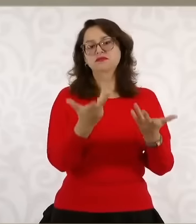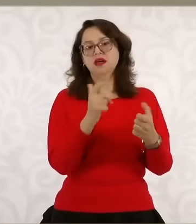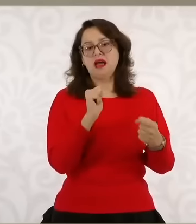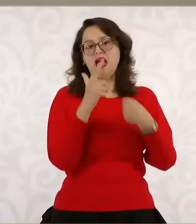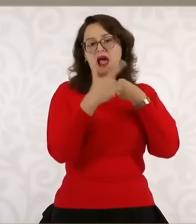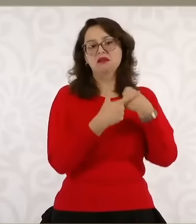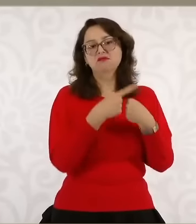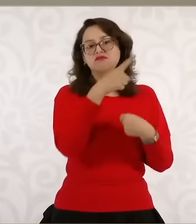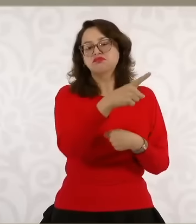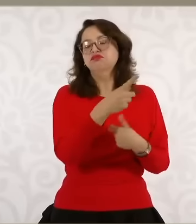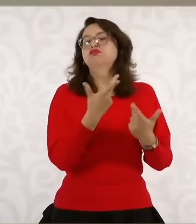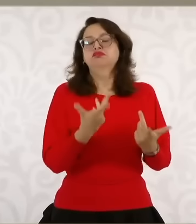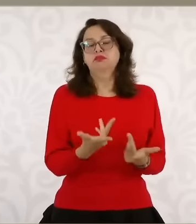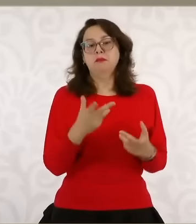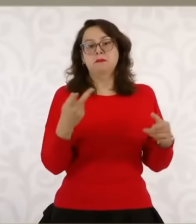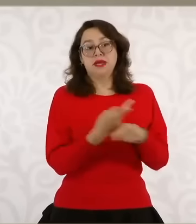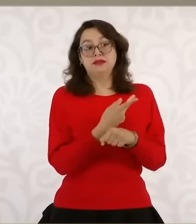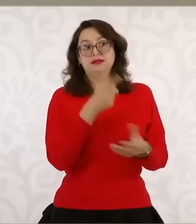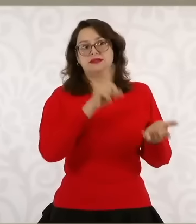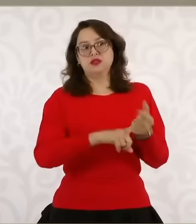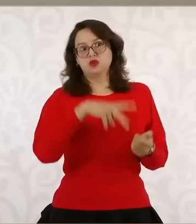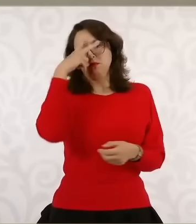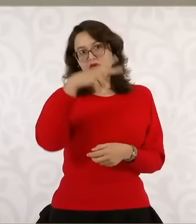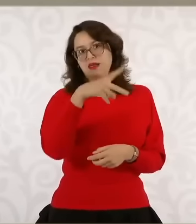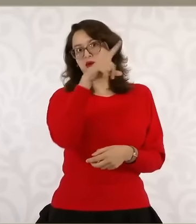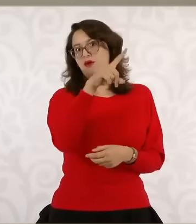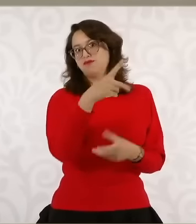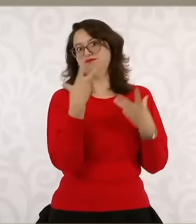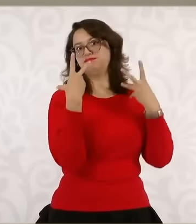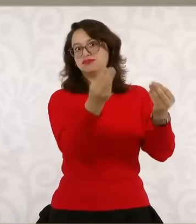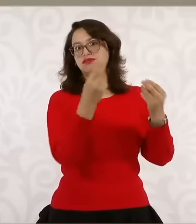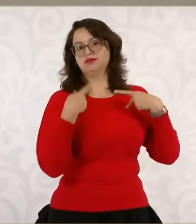principalmente porque hay una comunidad muy importante de mexicanos allá en la ciudad